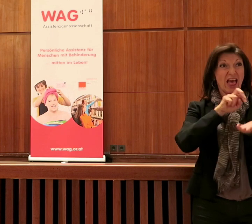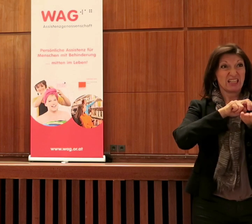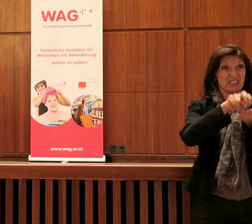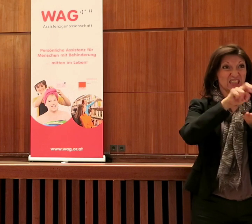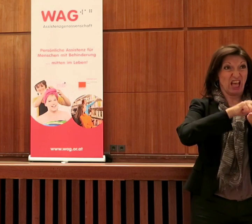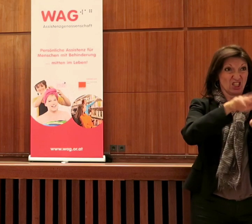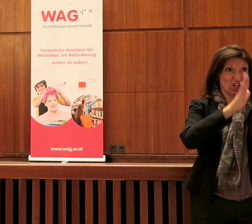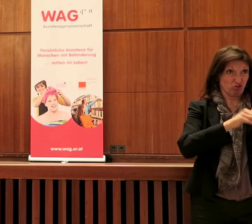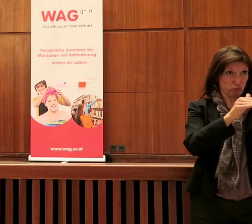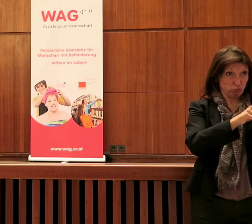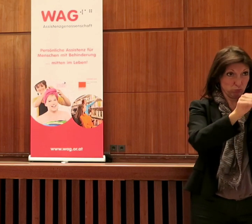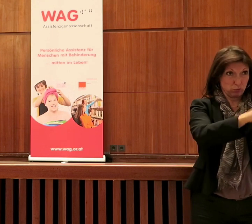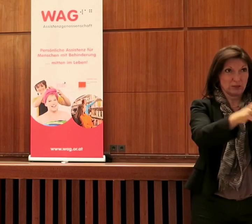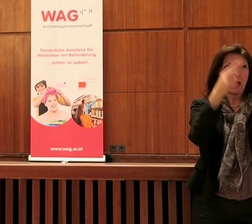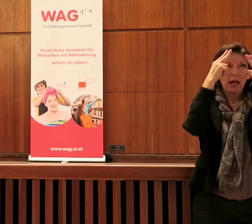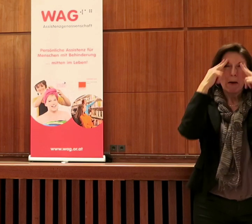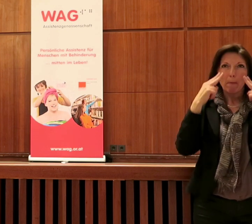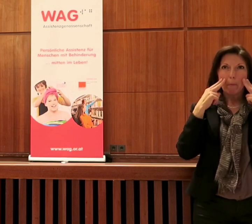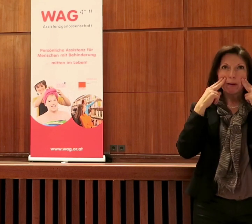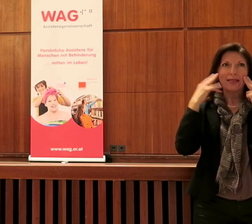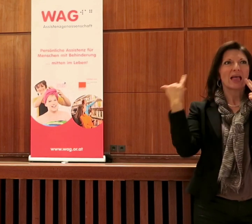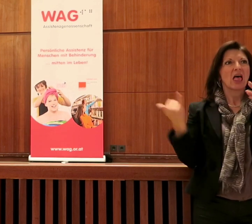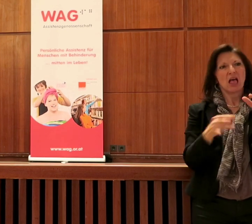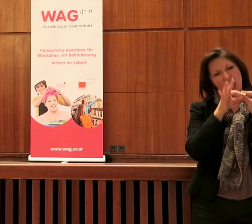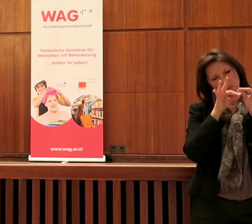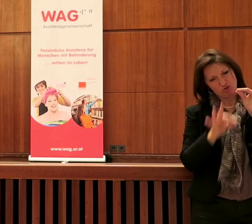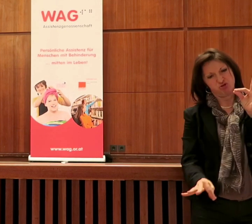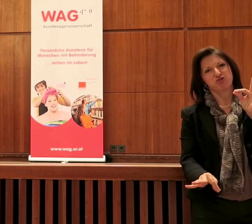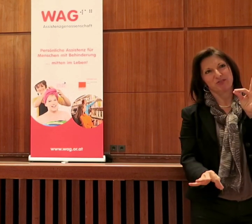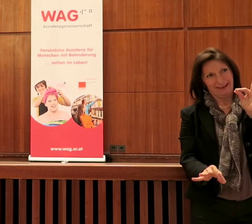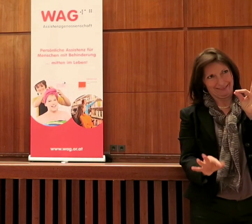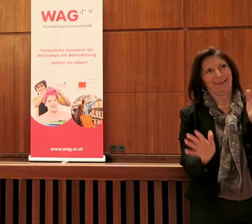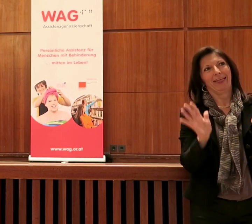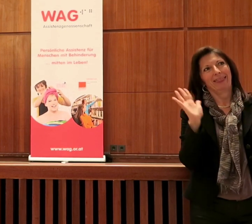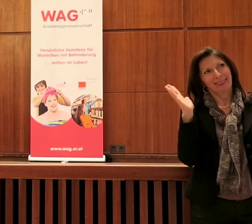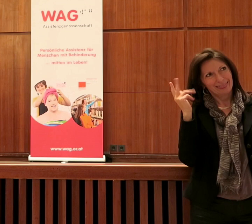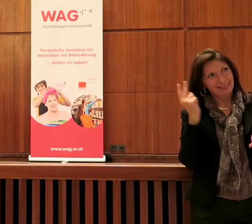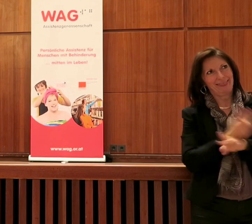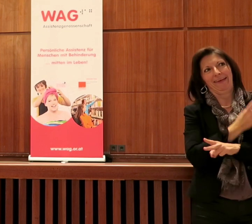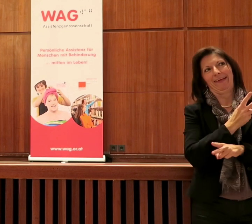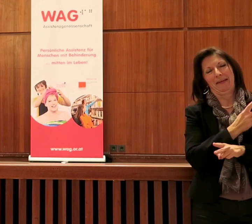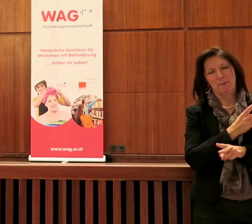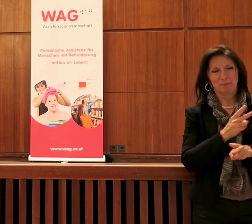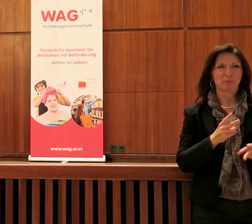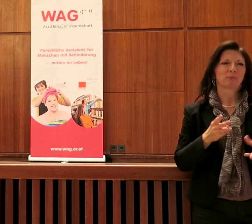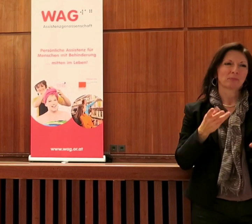haben die Blinden immer Dreck am Stecken. [Lachen] Man merkt jetzt schon, ok